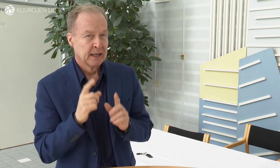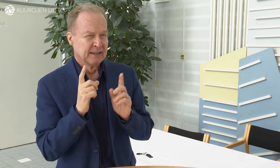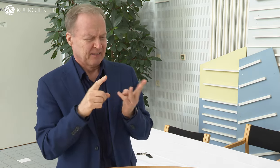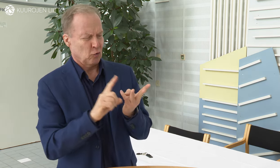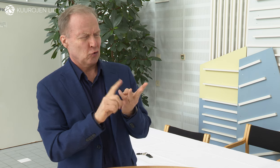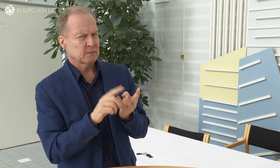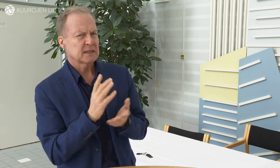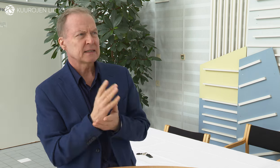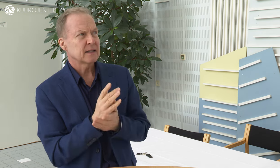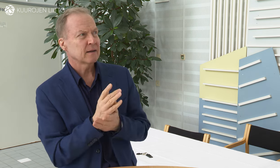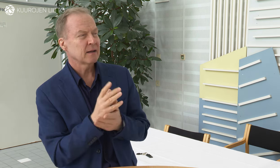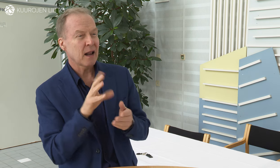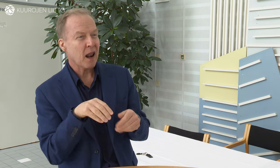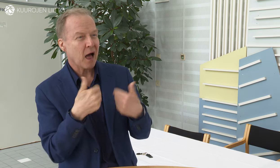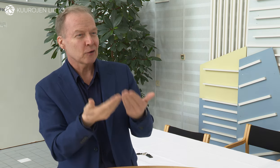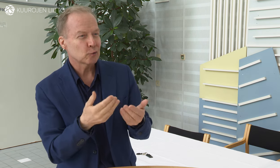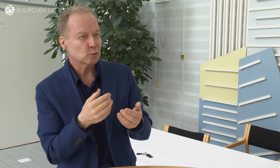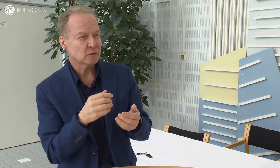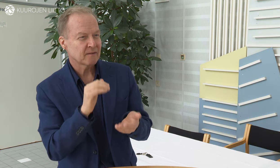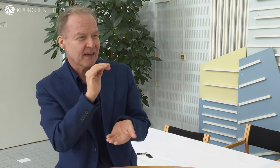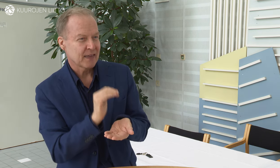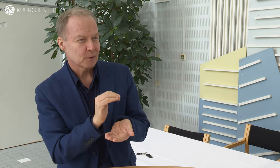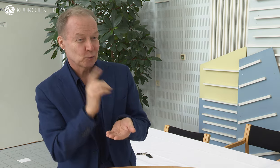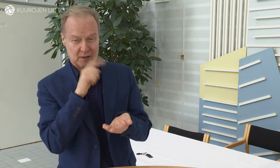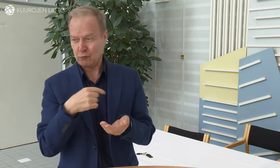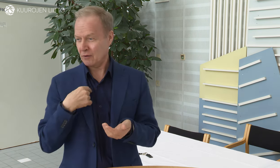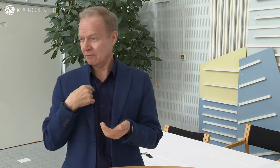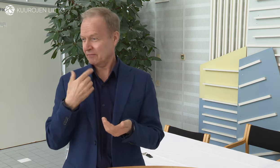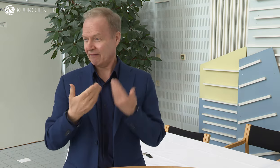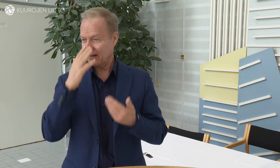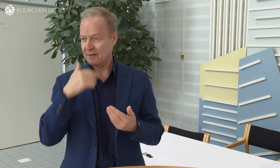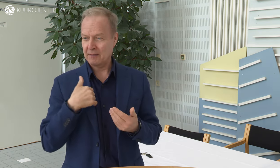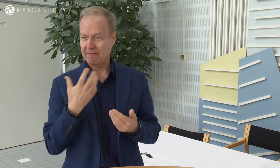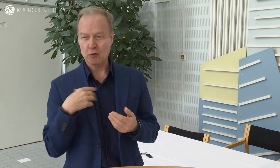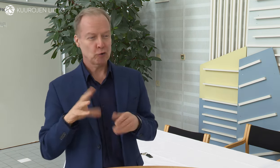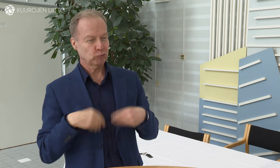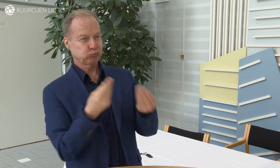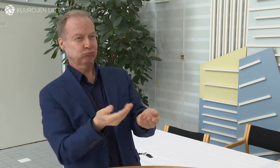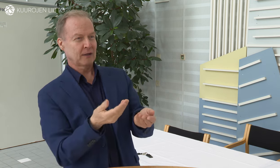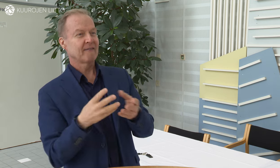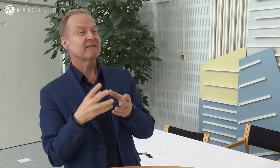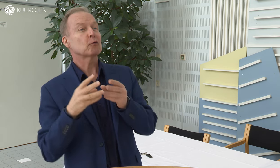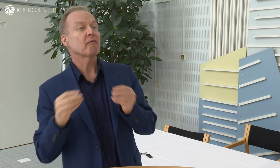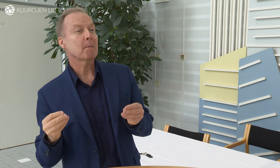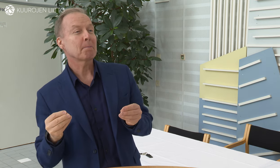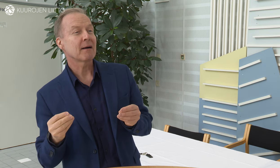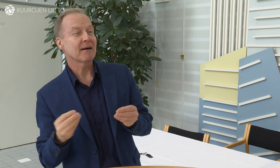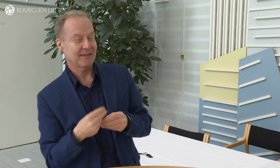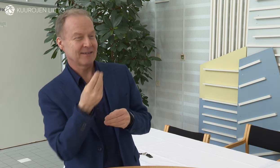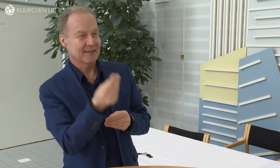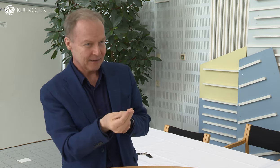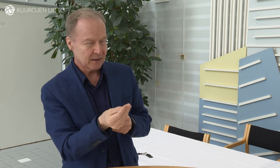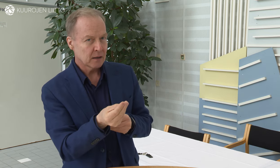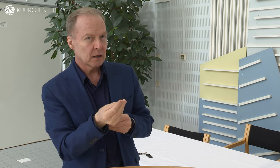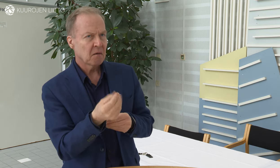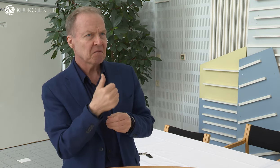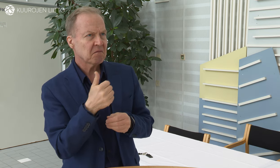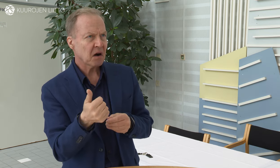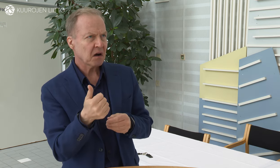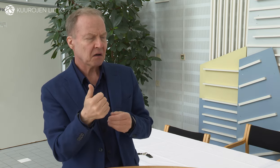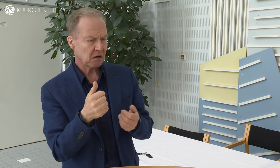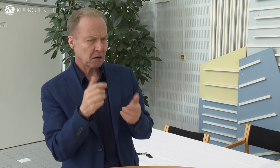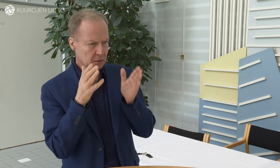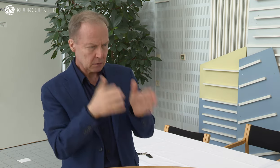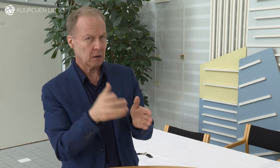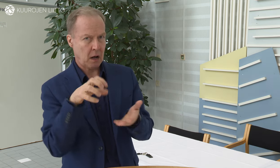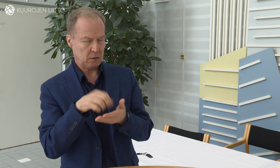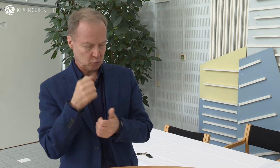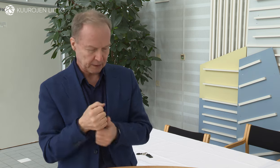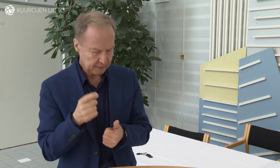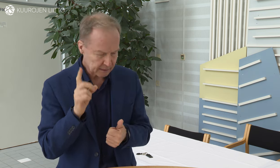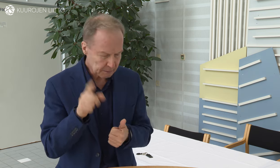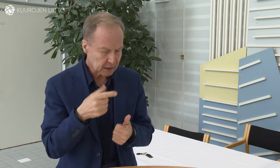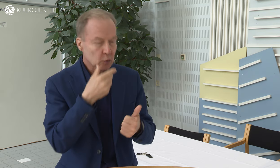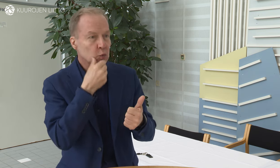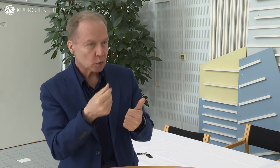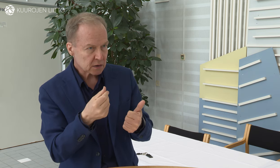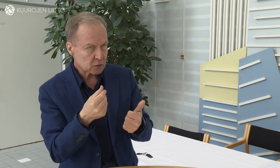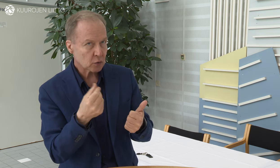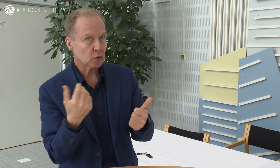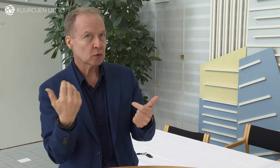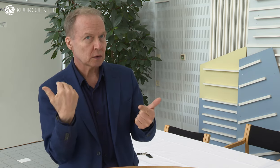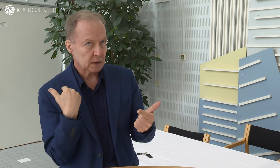Lahjoitusvähennys laajennetaan koskemaan nuoriso-, liikunta-, urheilu- ja lapsijärjestöjä, -